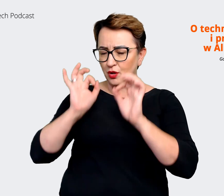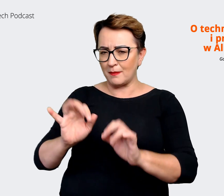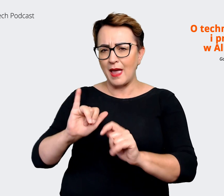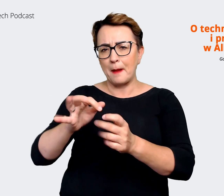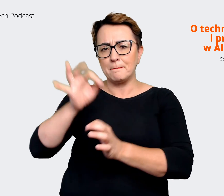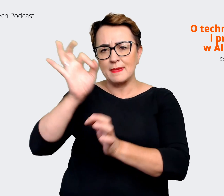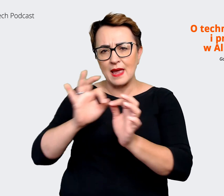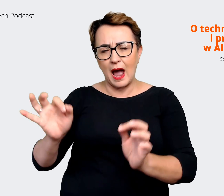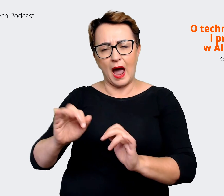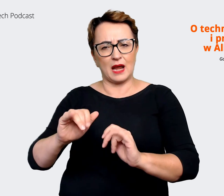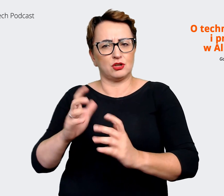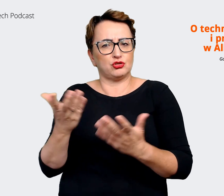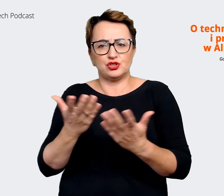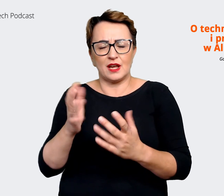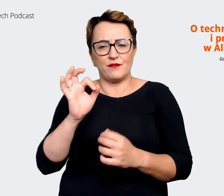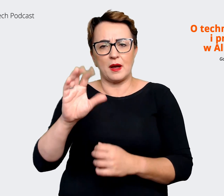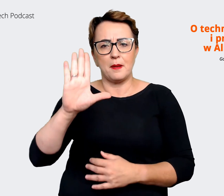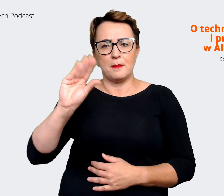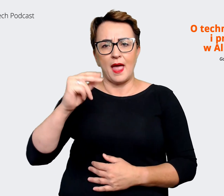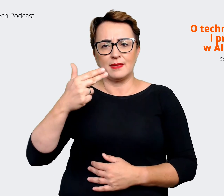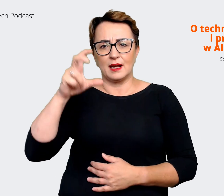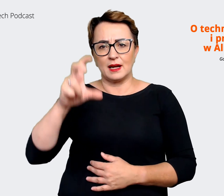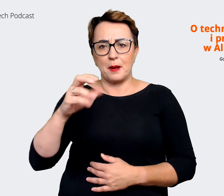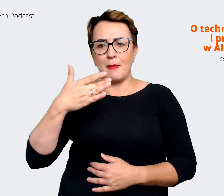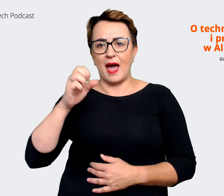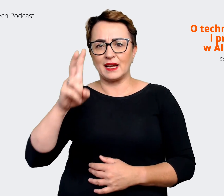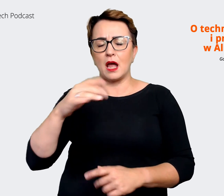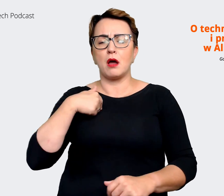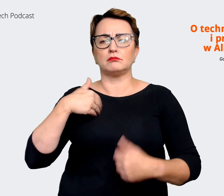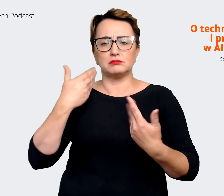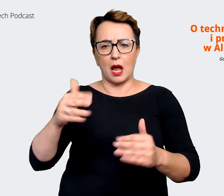Gdzie macie te benchmarki, które pozwalają wam powiedzieć okej, to jest, to jest OK,